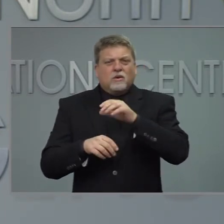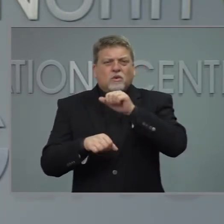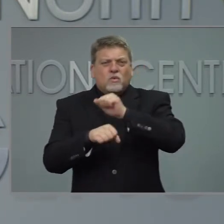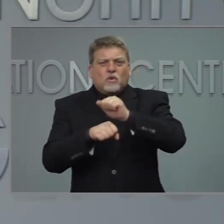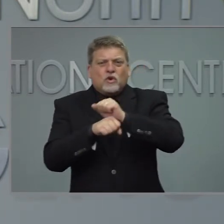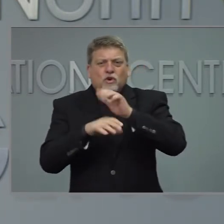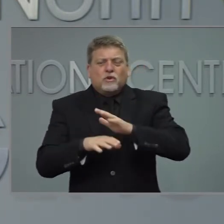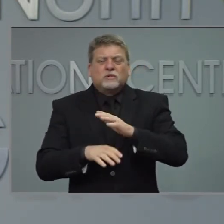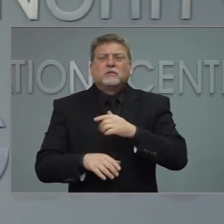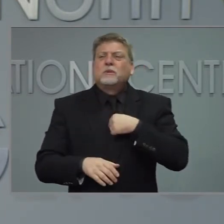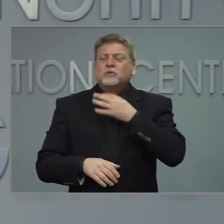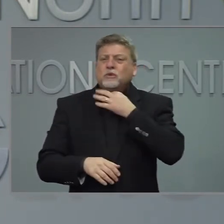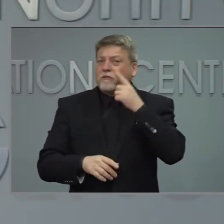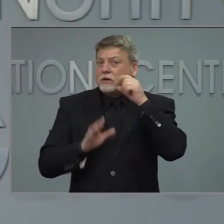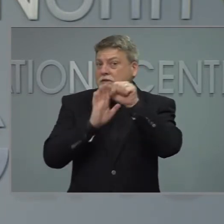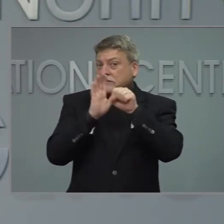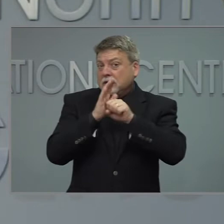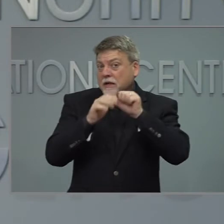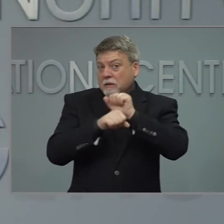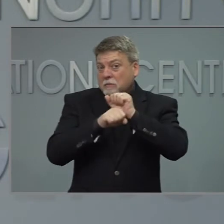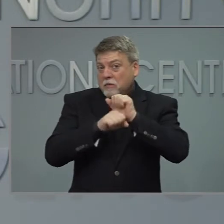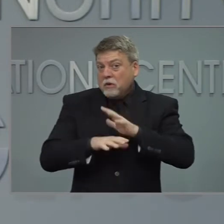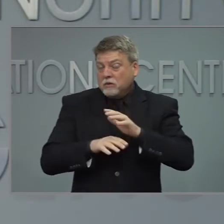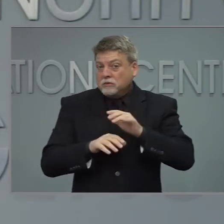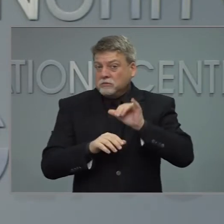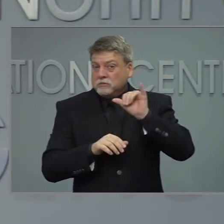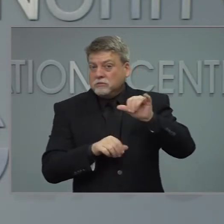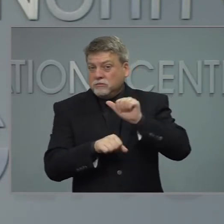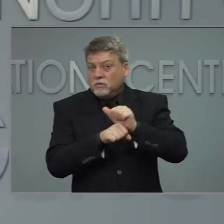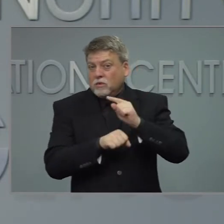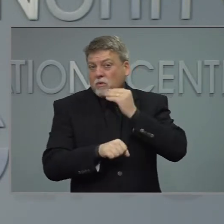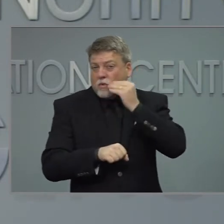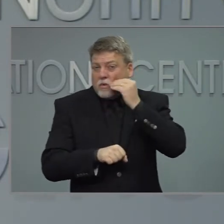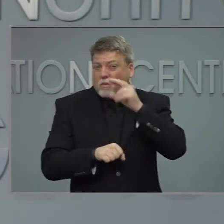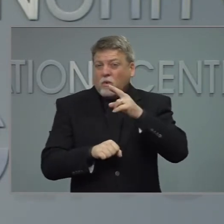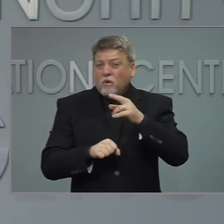Esta pregunta es es relación a los trabajadores.